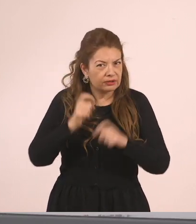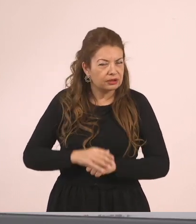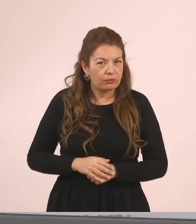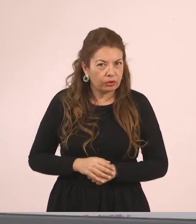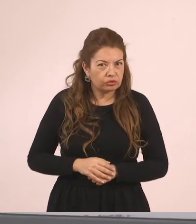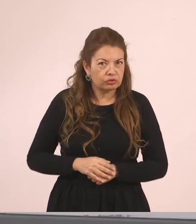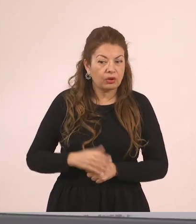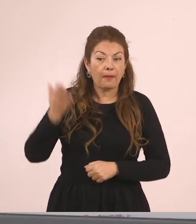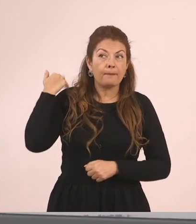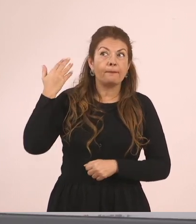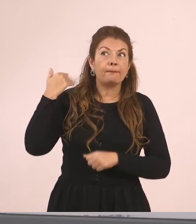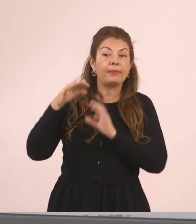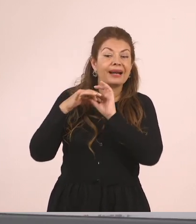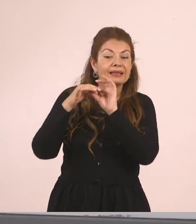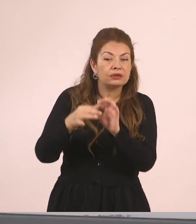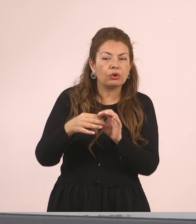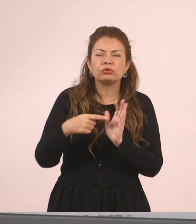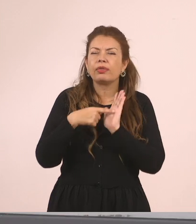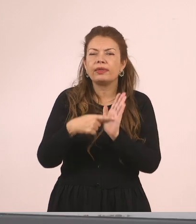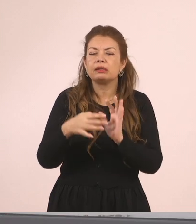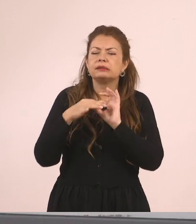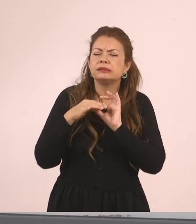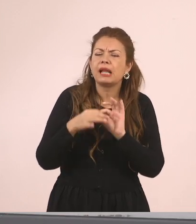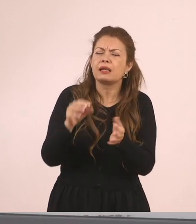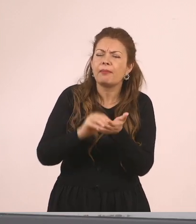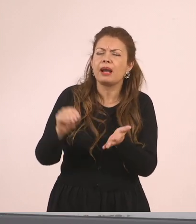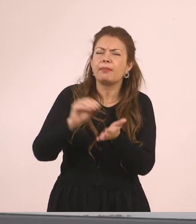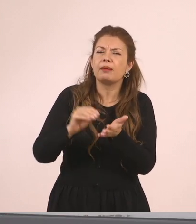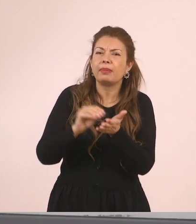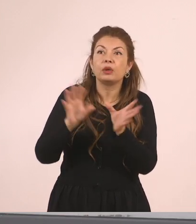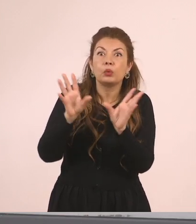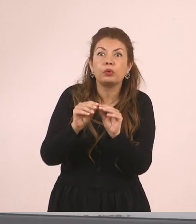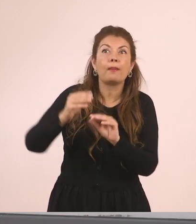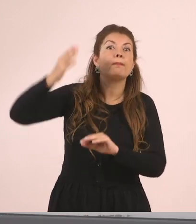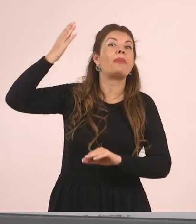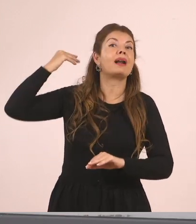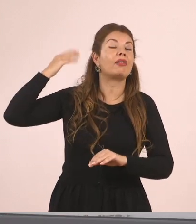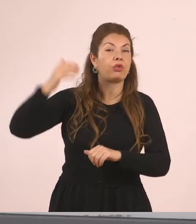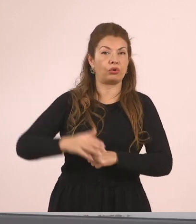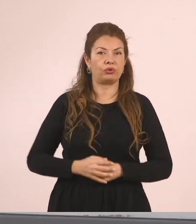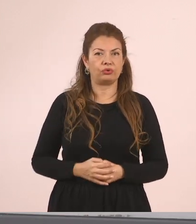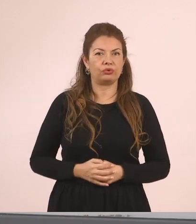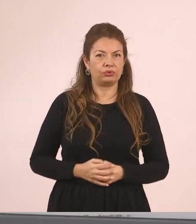Ο Παρατατικός μας δείχνει κάτι που το έκανα συνέχεια στο παρελθόν. Το ξέρουμε ήδη αυτό. Άρα τι έκανα;